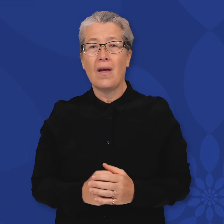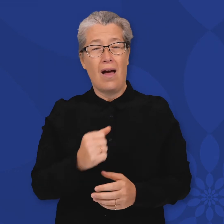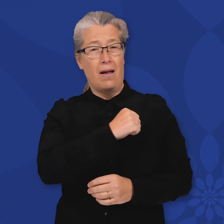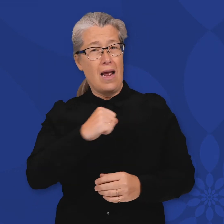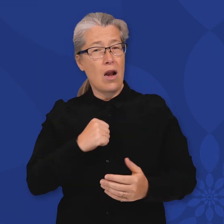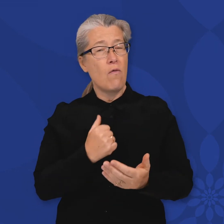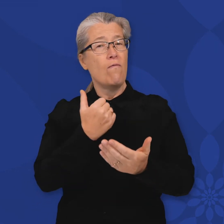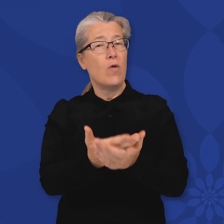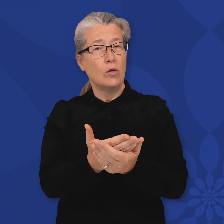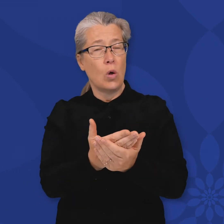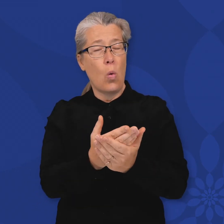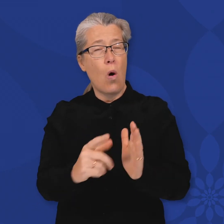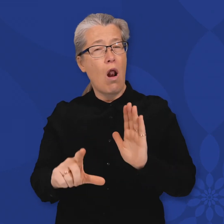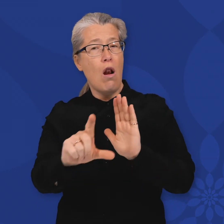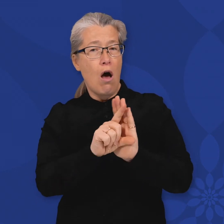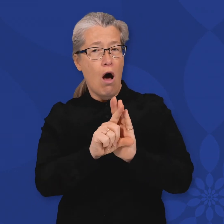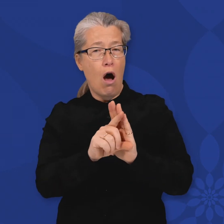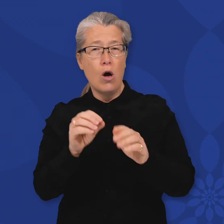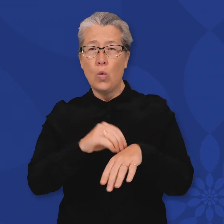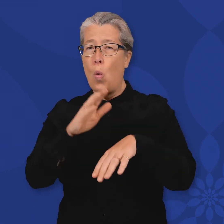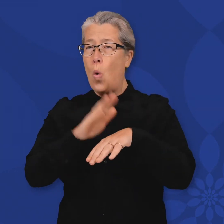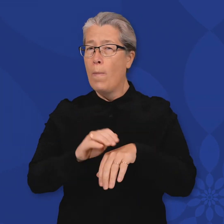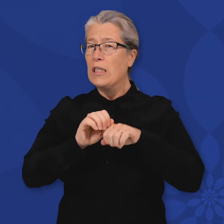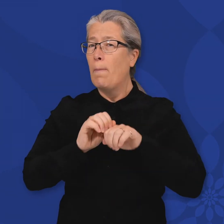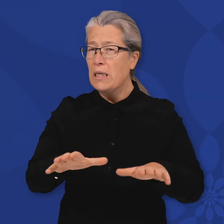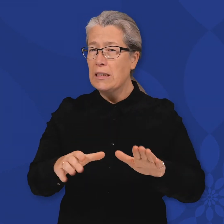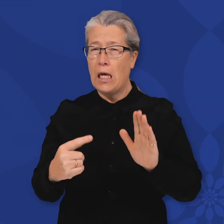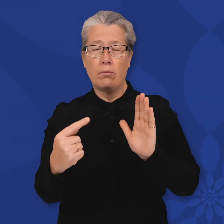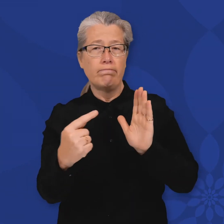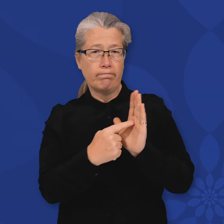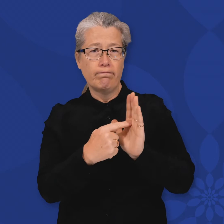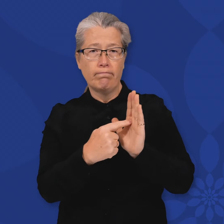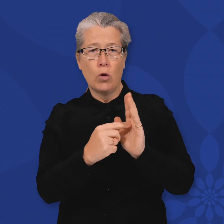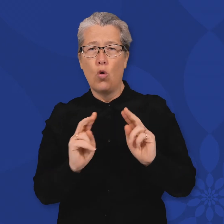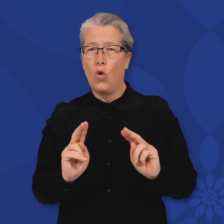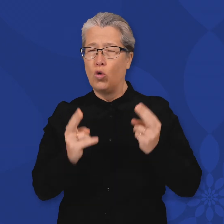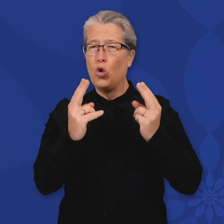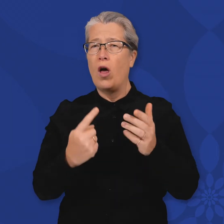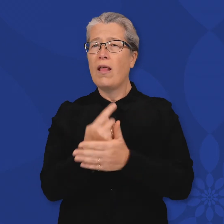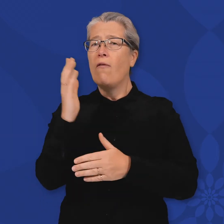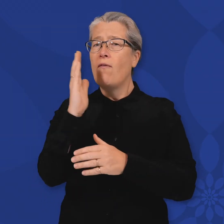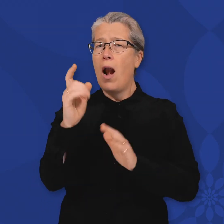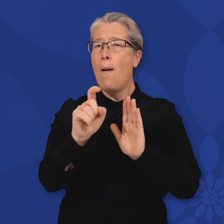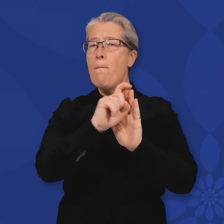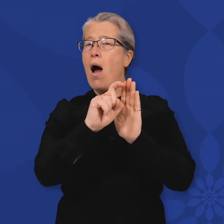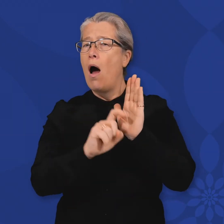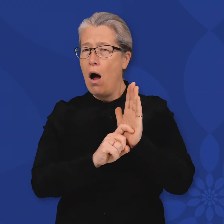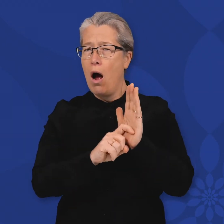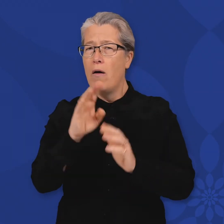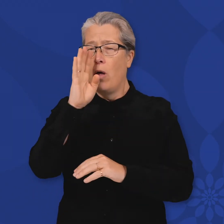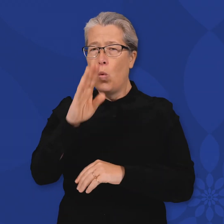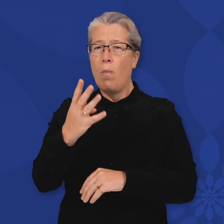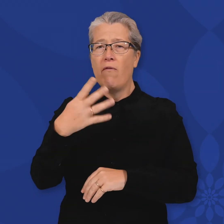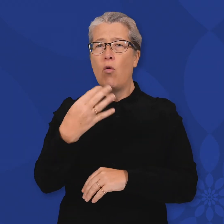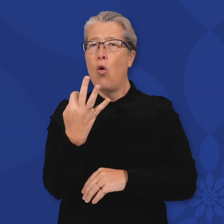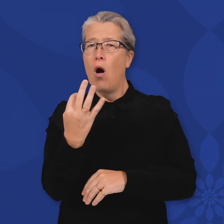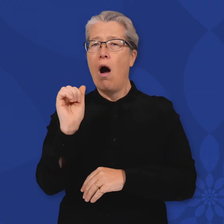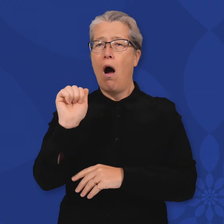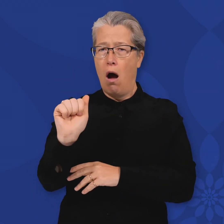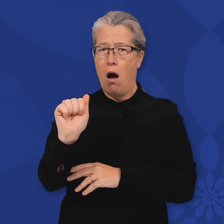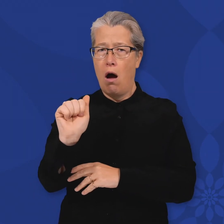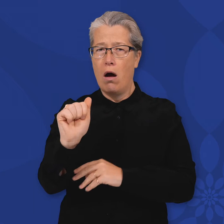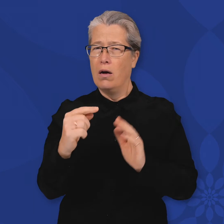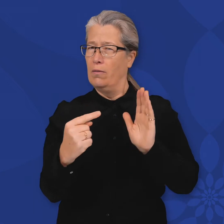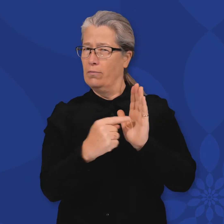Regeringen föreslår en ny temporär paragraf i lagen om smittsamma sjukdomar (48 a §) som gör -